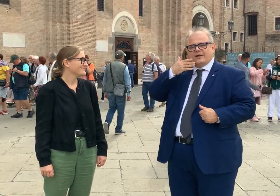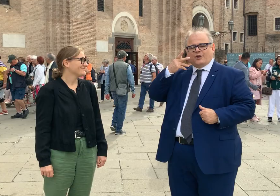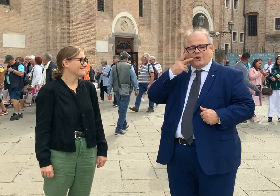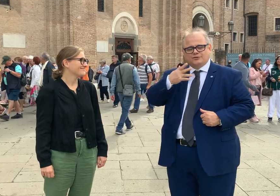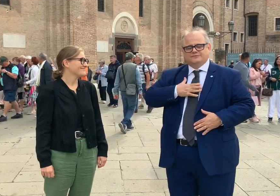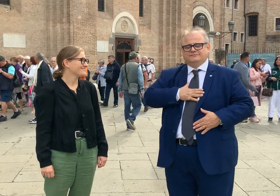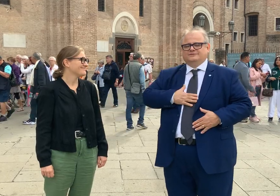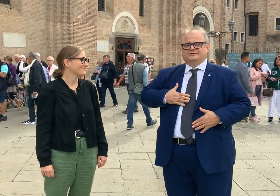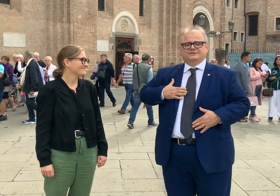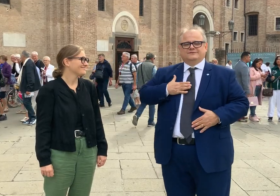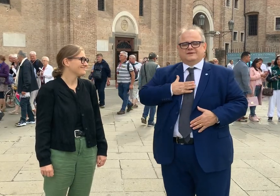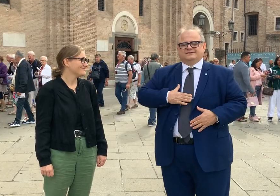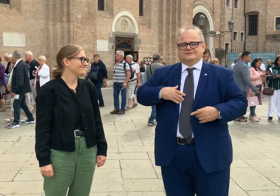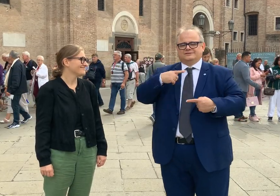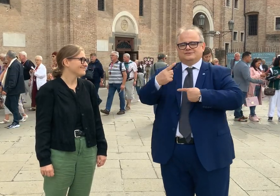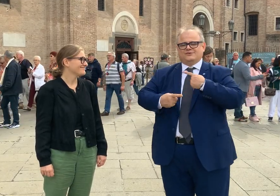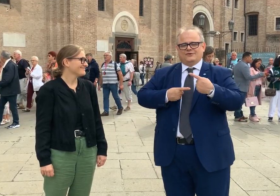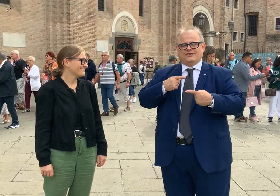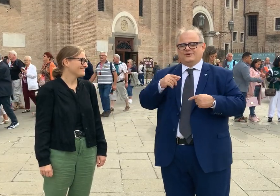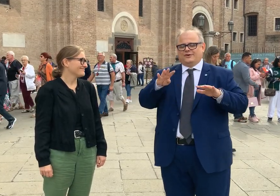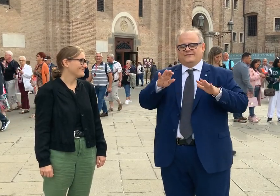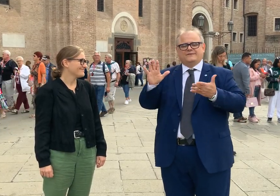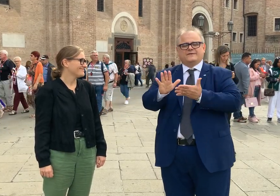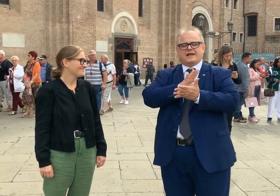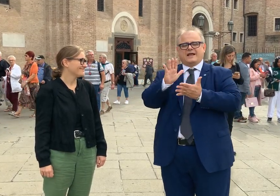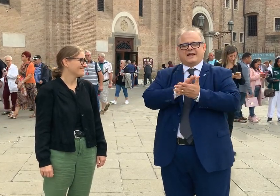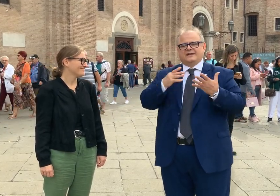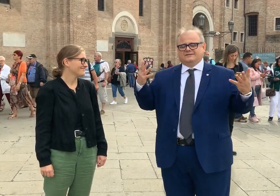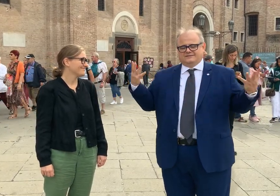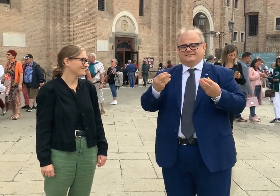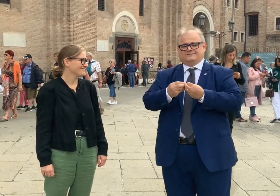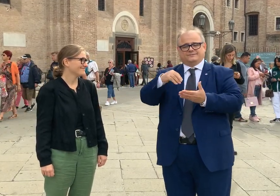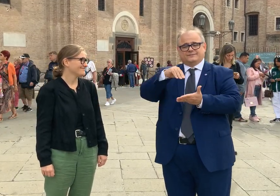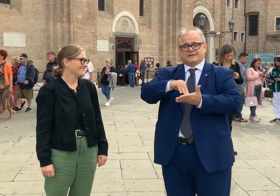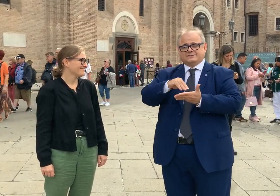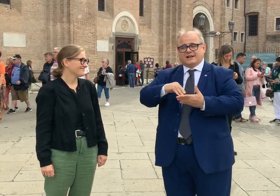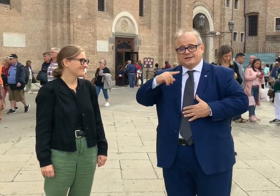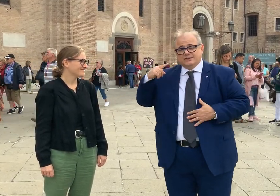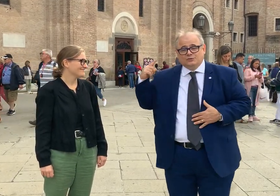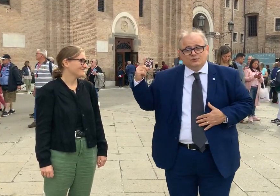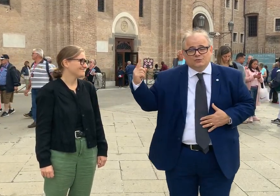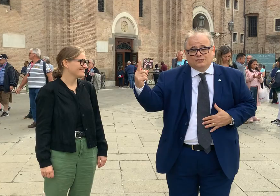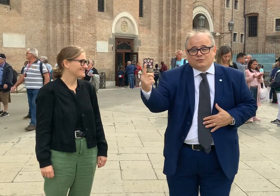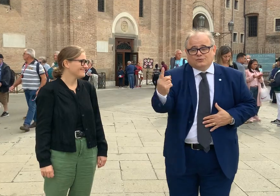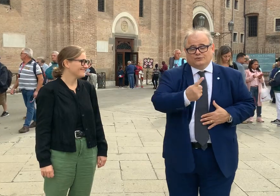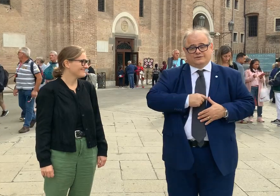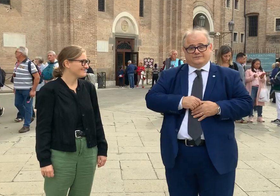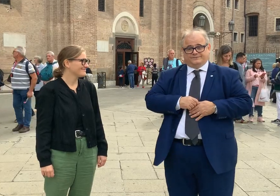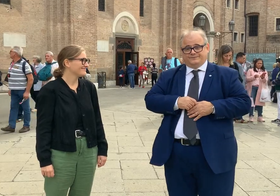sono sicuro che sarebbe felice di vederci qui dopo 90 anni a festeggiare uniti.